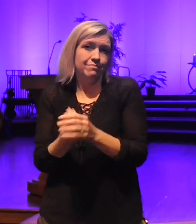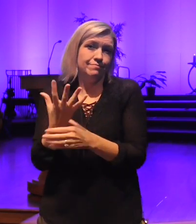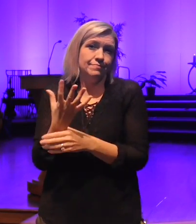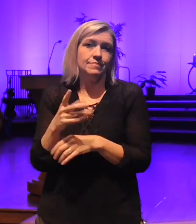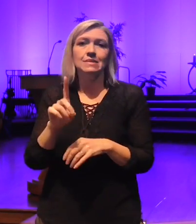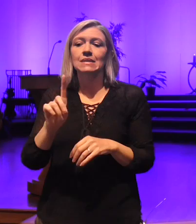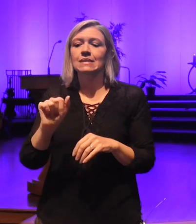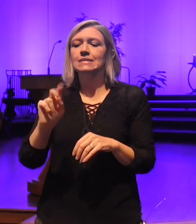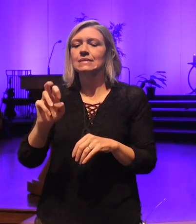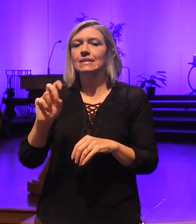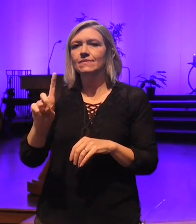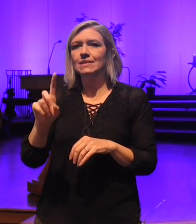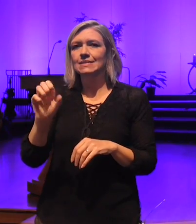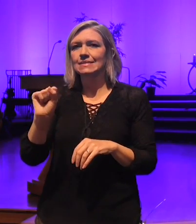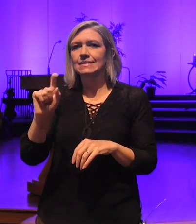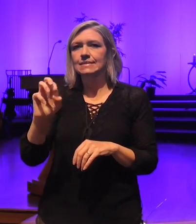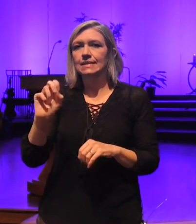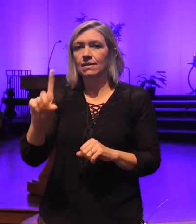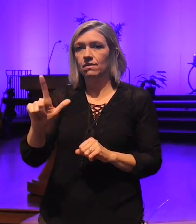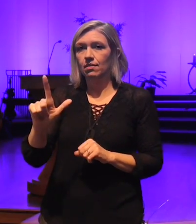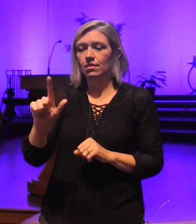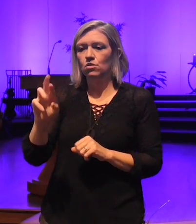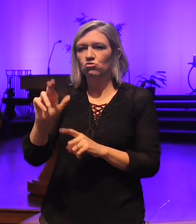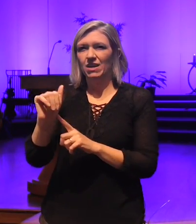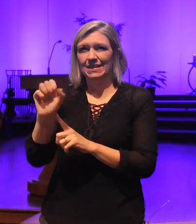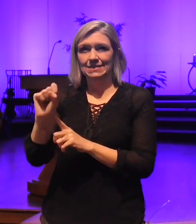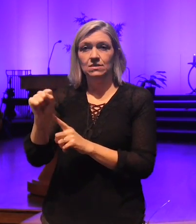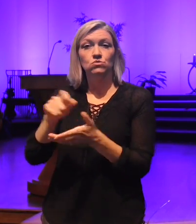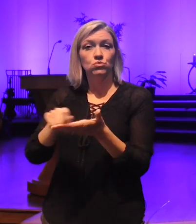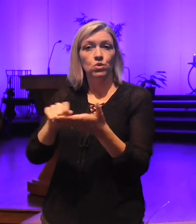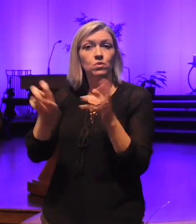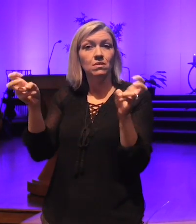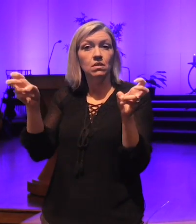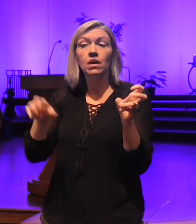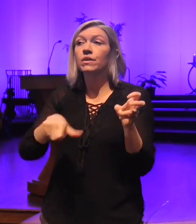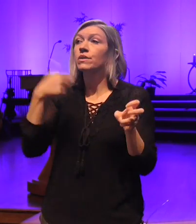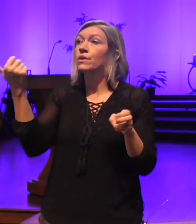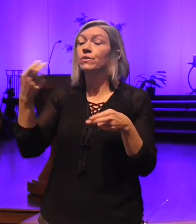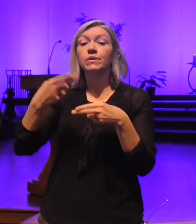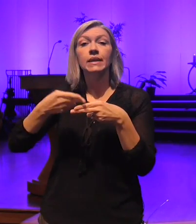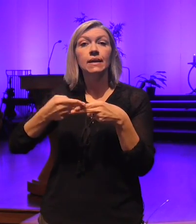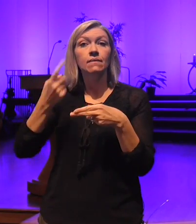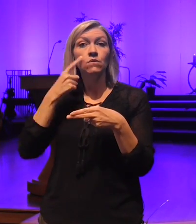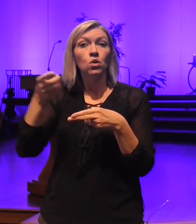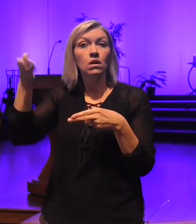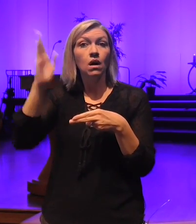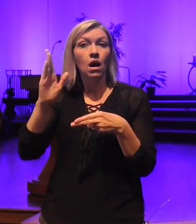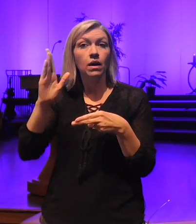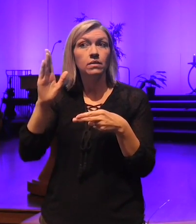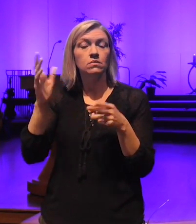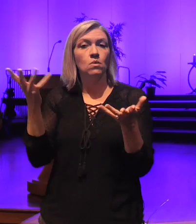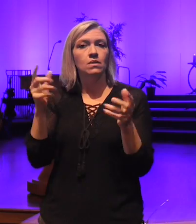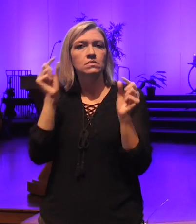Ras El hermano David stendel Ras escribió otro nombre para Dios es sorpresa y el dios en ti y